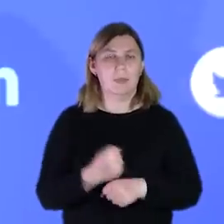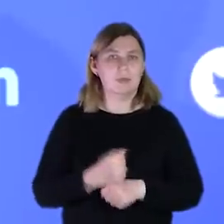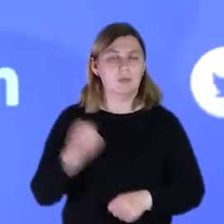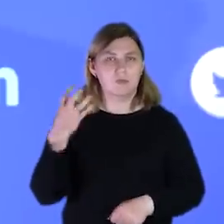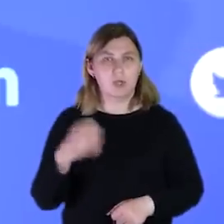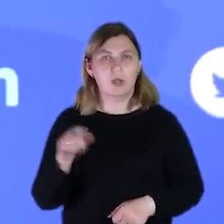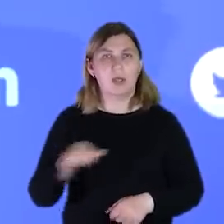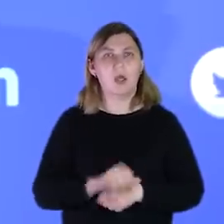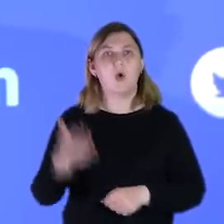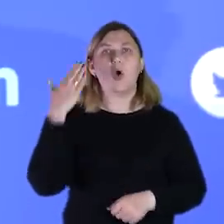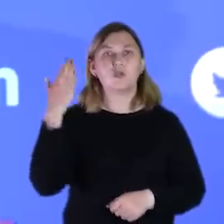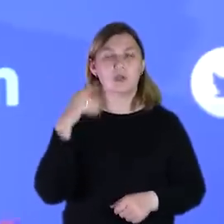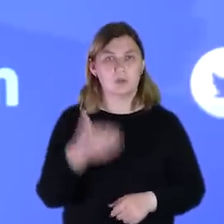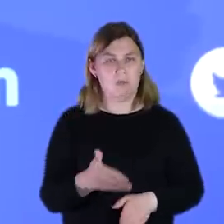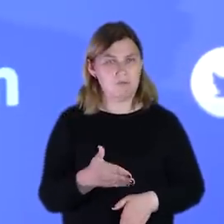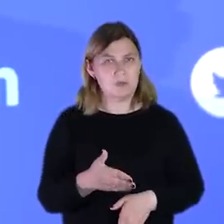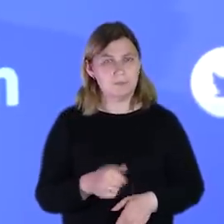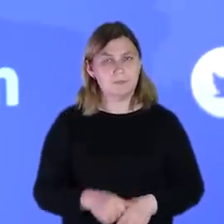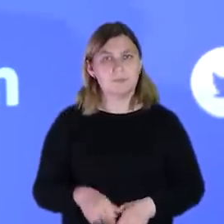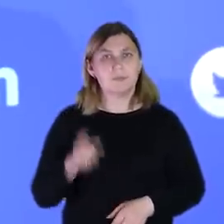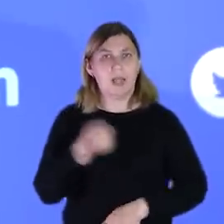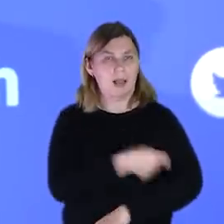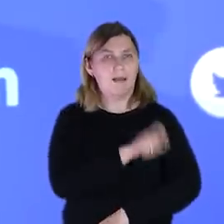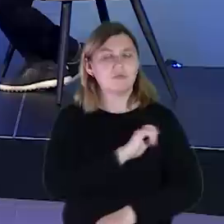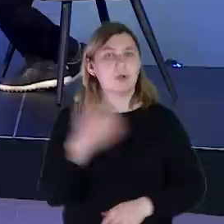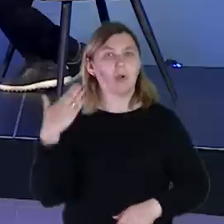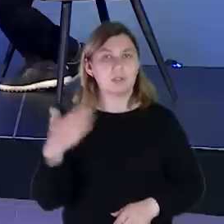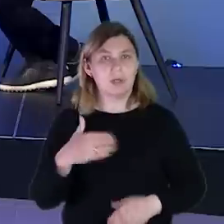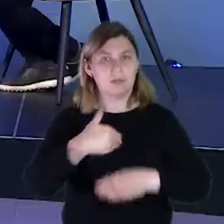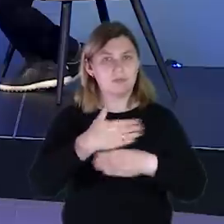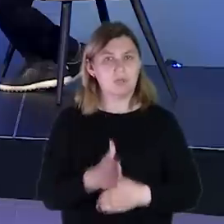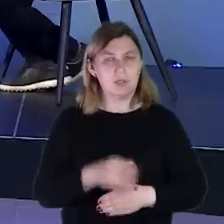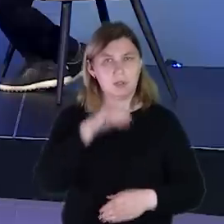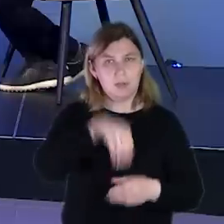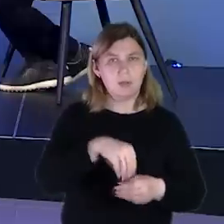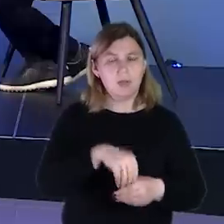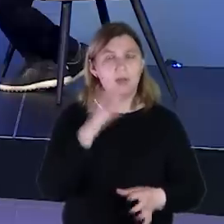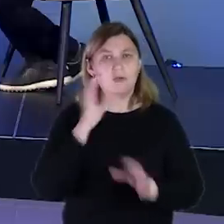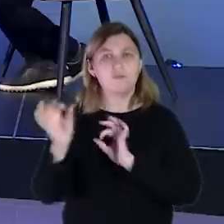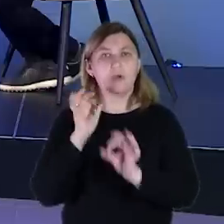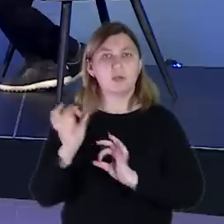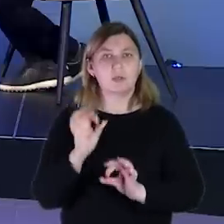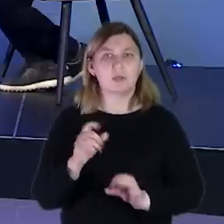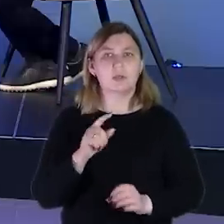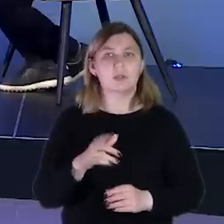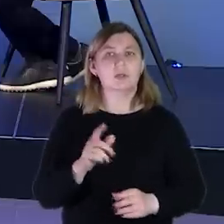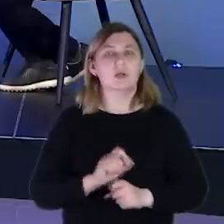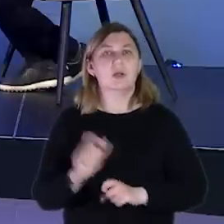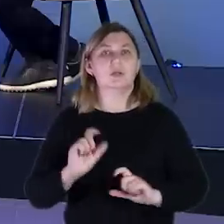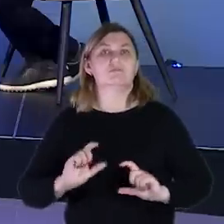Natomiast o tych agentach honorowych, Arturze. -Tak, to jeżeli chodzi o... Bo jeszcze dzielono także w grupie tych informatorów na informatorów przygodnych, czyli takich,